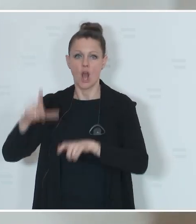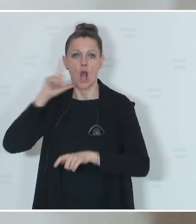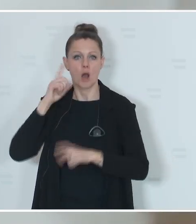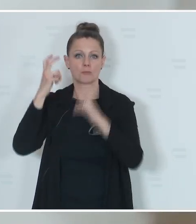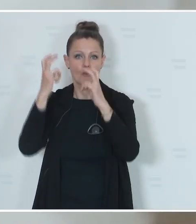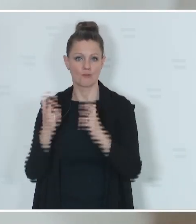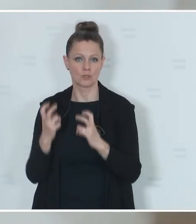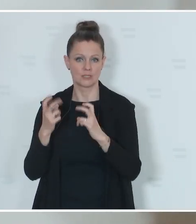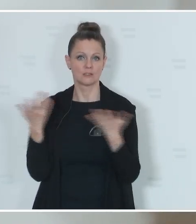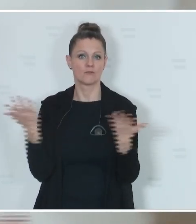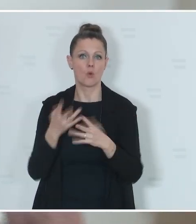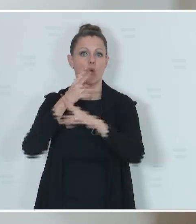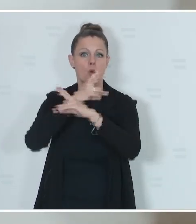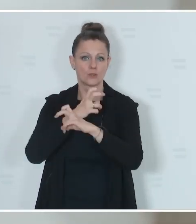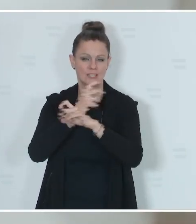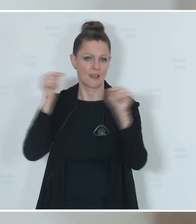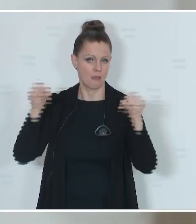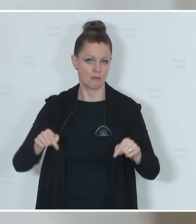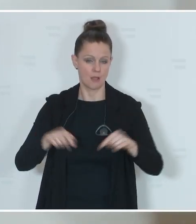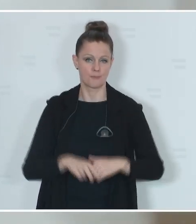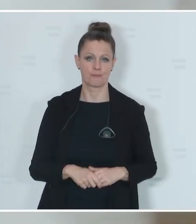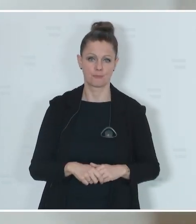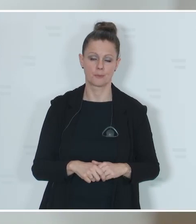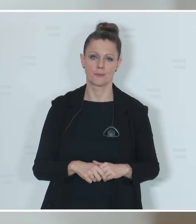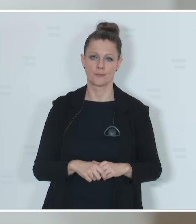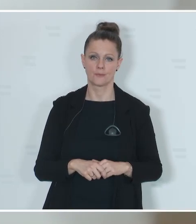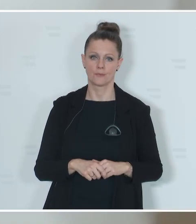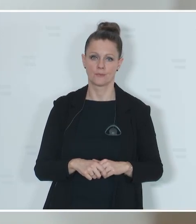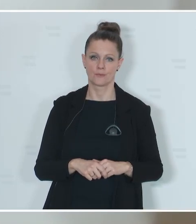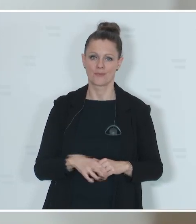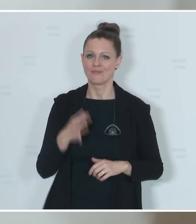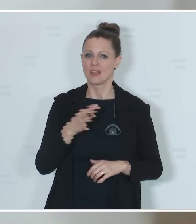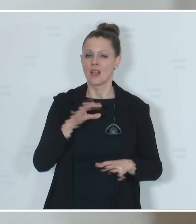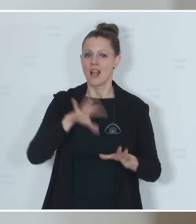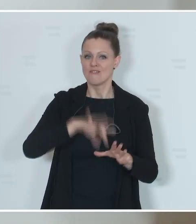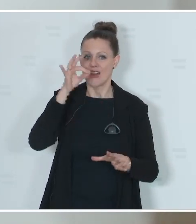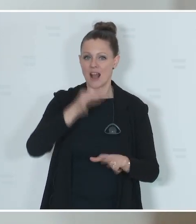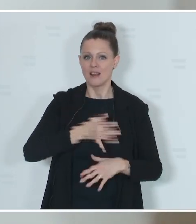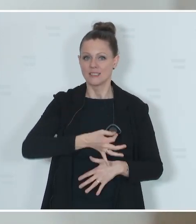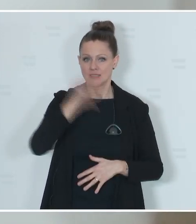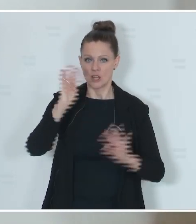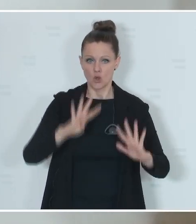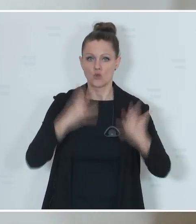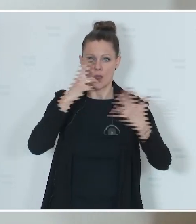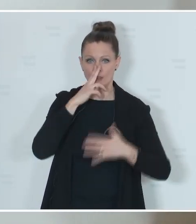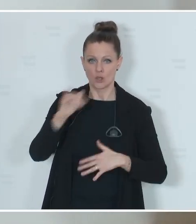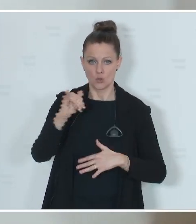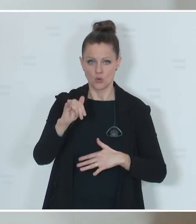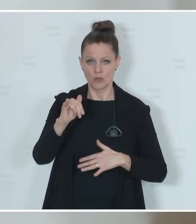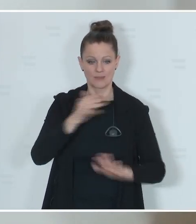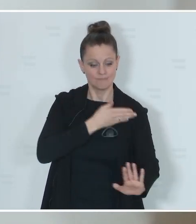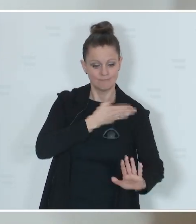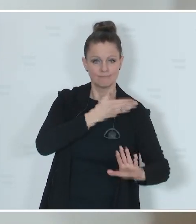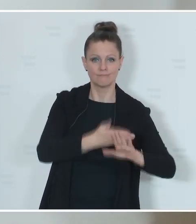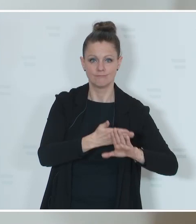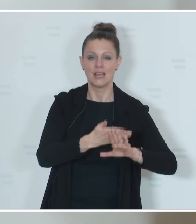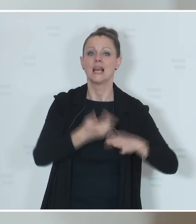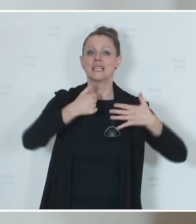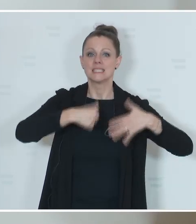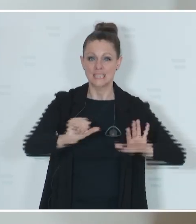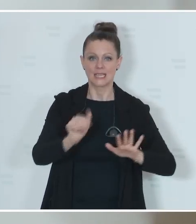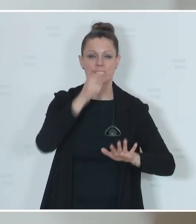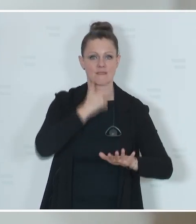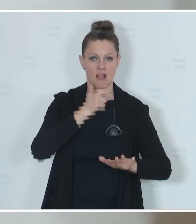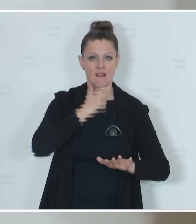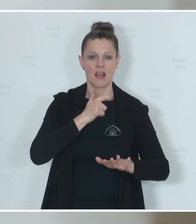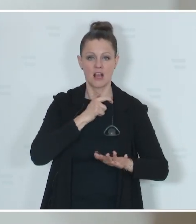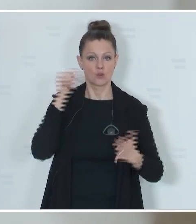Österreich. Und wer spätestens zum Wahltag, dem 9. Juni, eben 16 Jahre alt ist und zum Stichtag